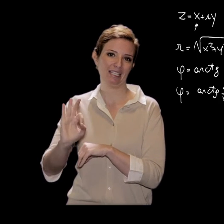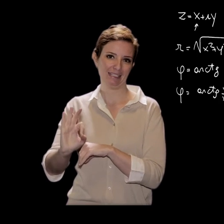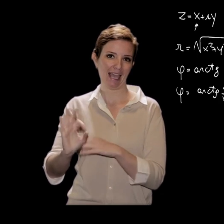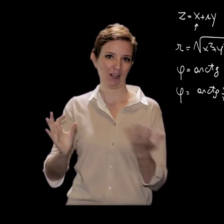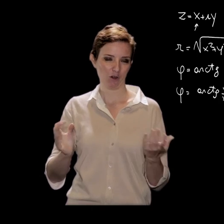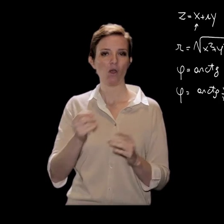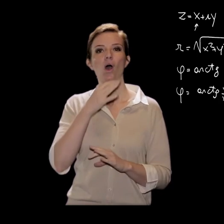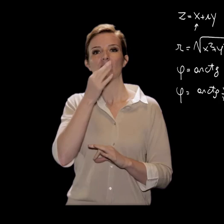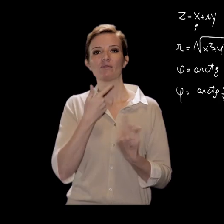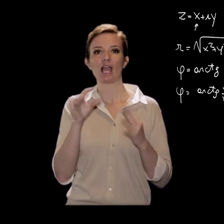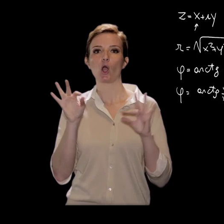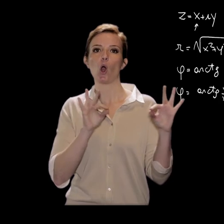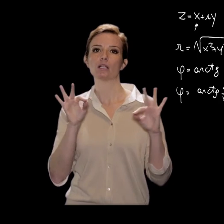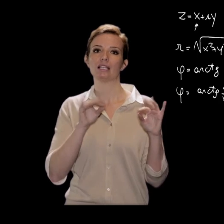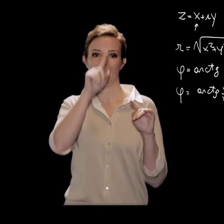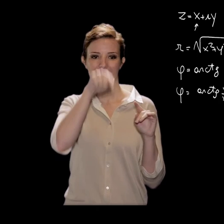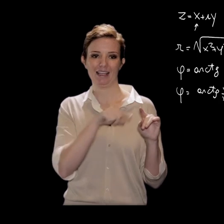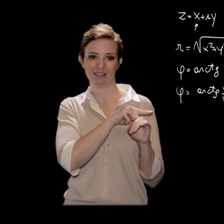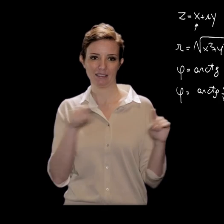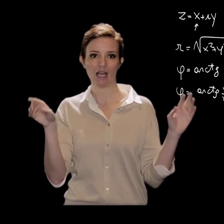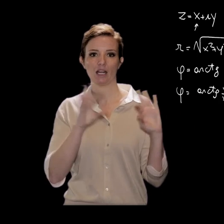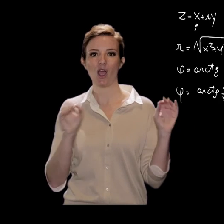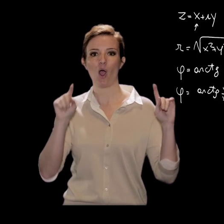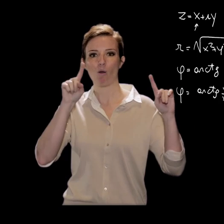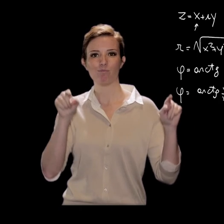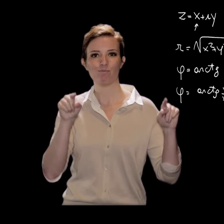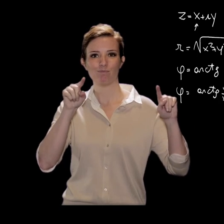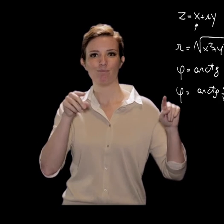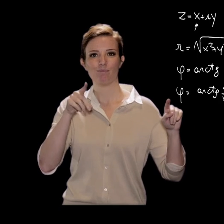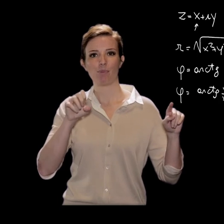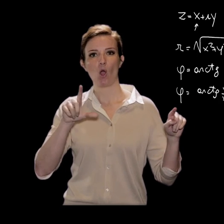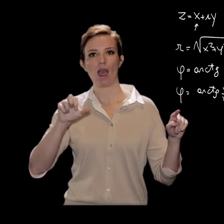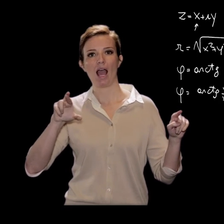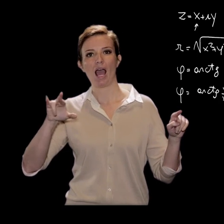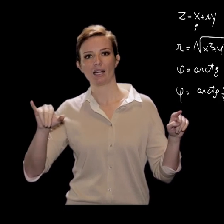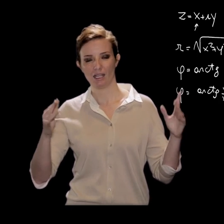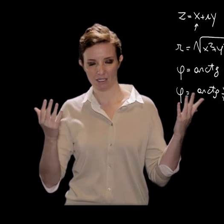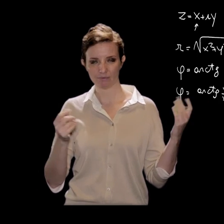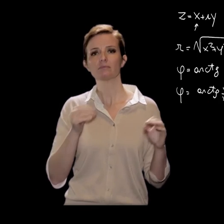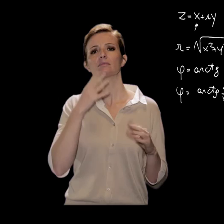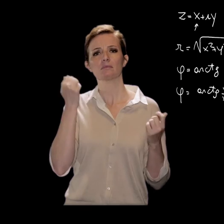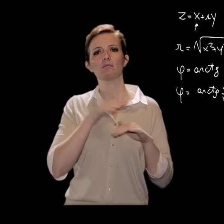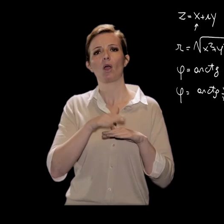Queste sono le coordinate cartesiane e le coordinate polari. Possiamo anche utilizzare la formula di Eulero.